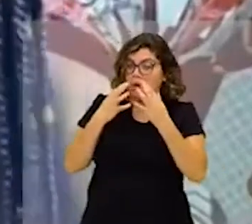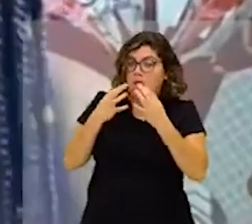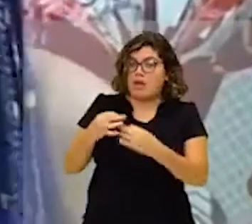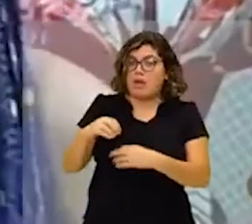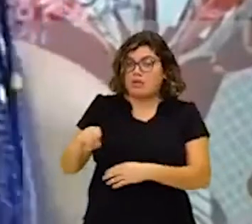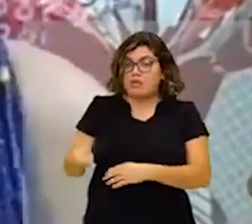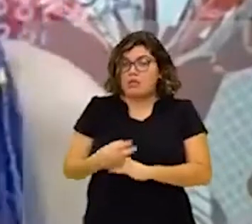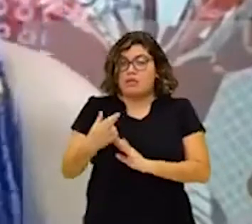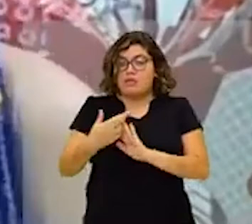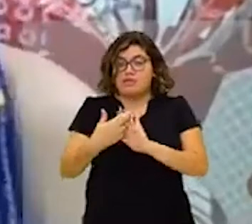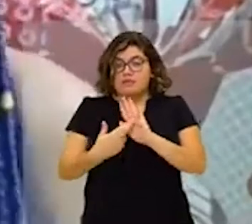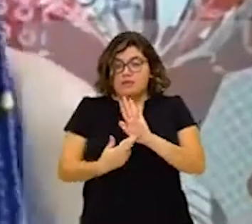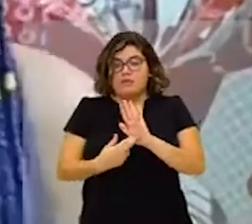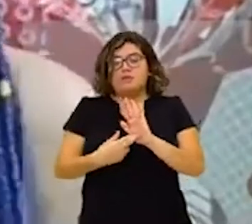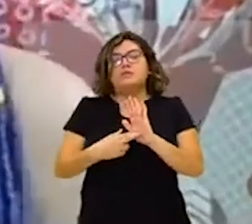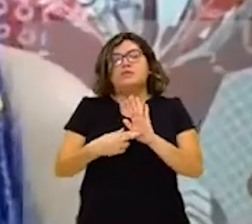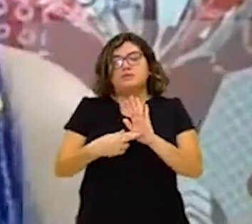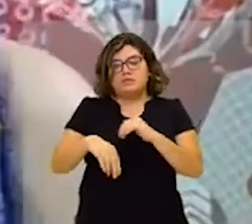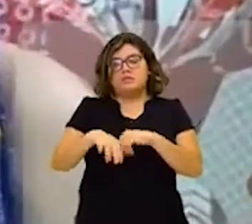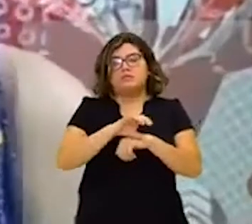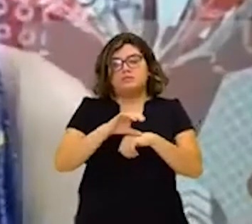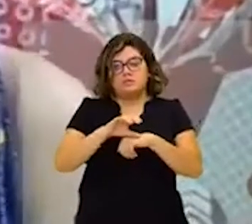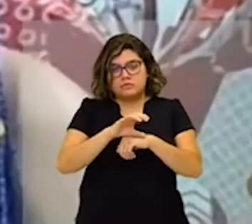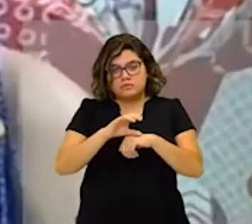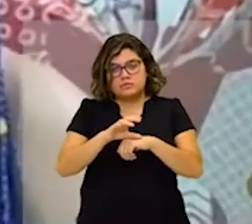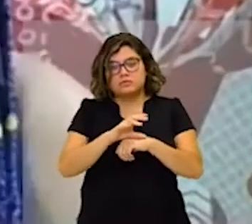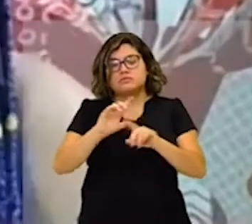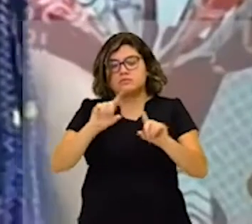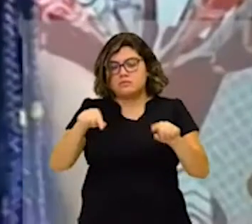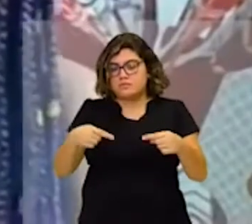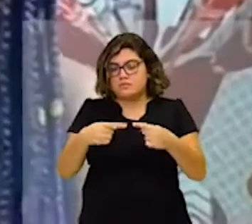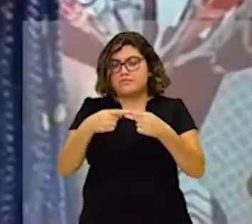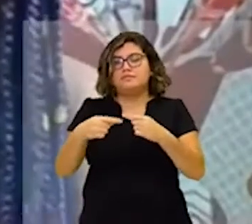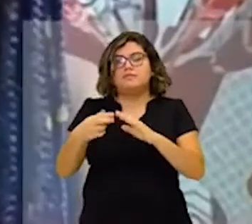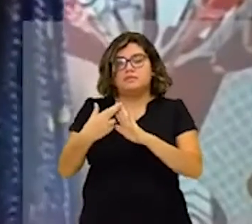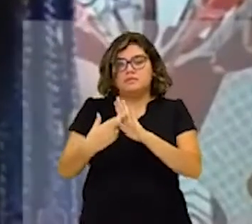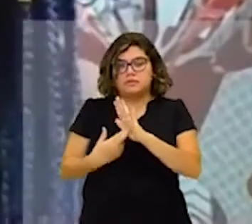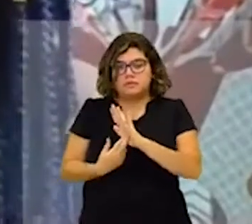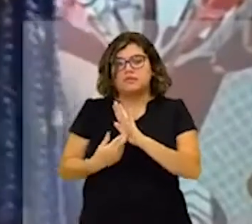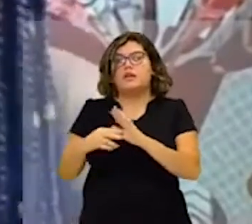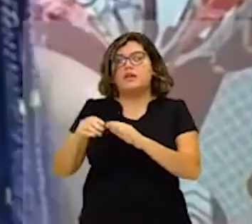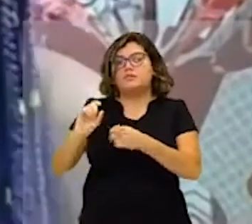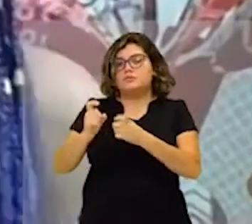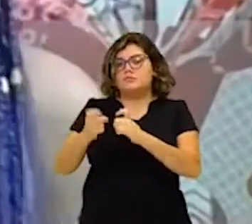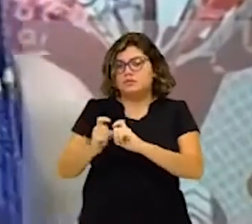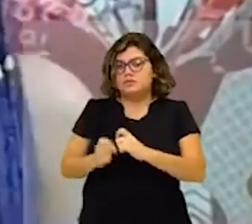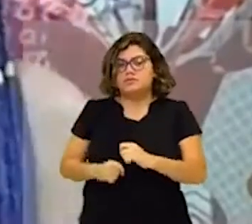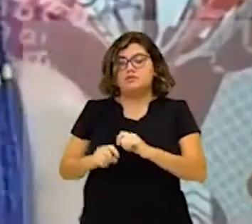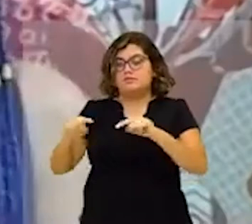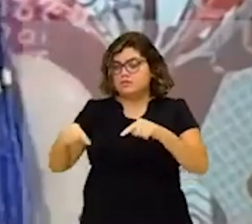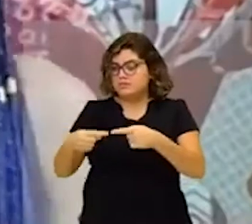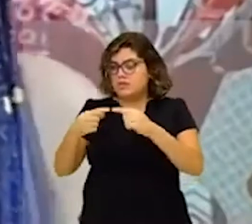interseccionados com as normas administrativas com as normas penais com as normas educacionais